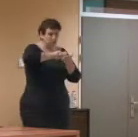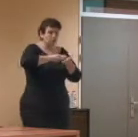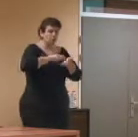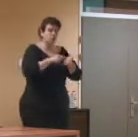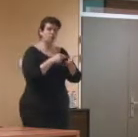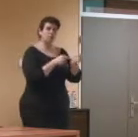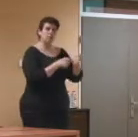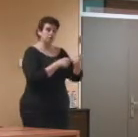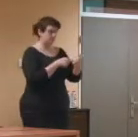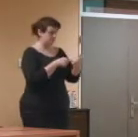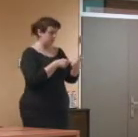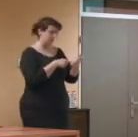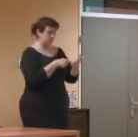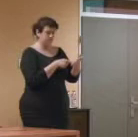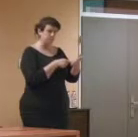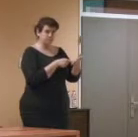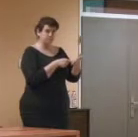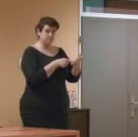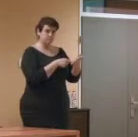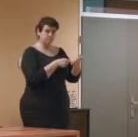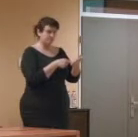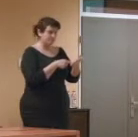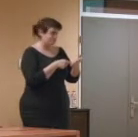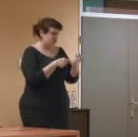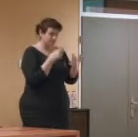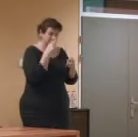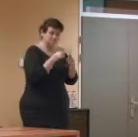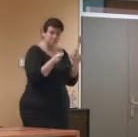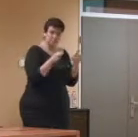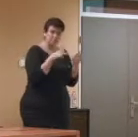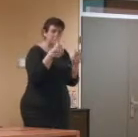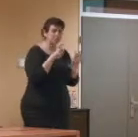muy complicada de encontrar, y es un título que engancha.